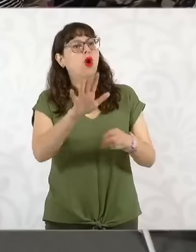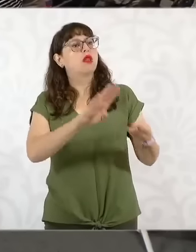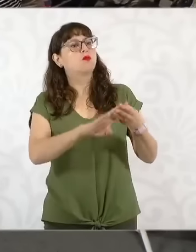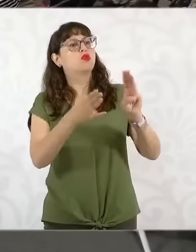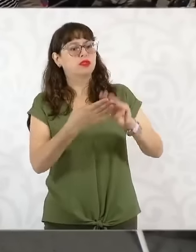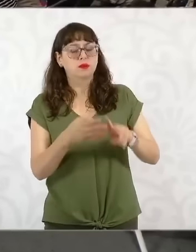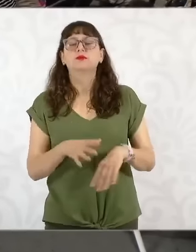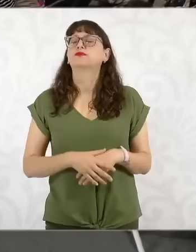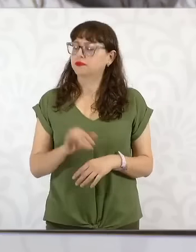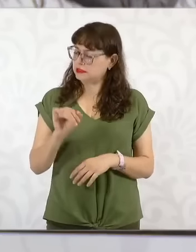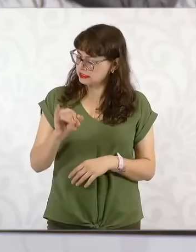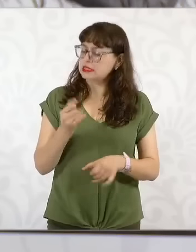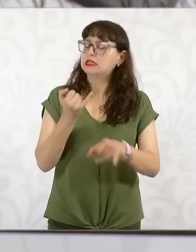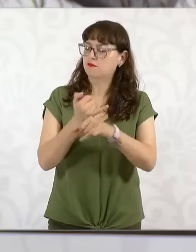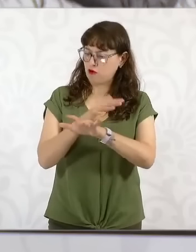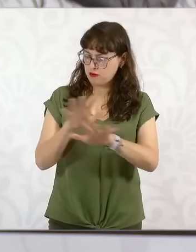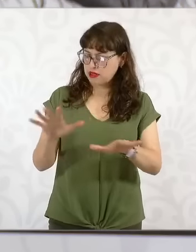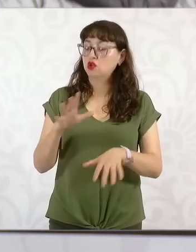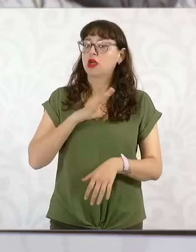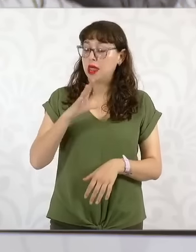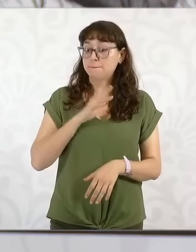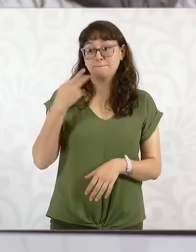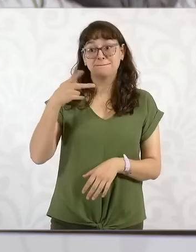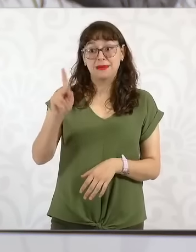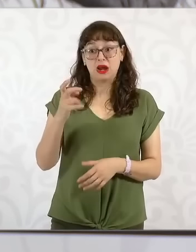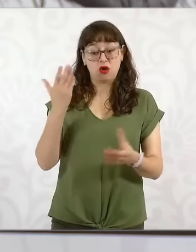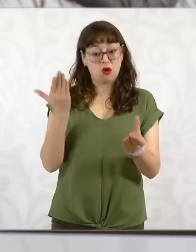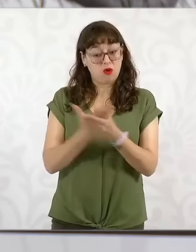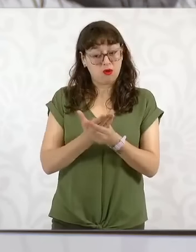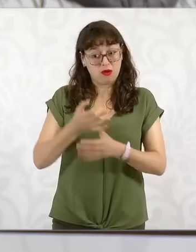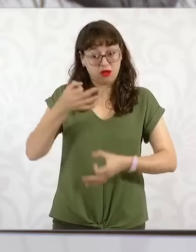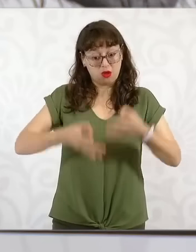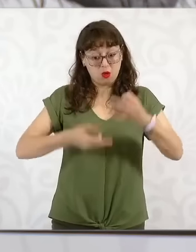va a dar a conocer más adelante la fiscalía. Ya lo estamos integrando ahora con la detención de ayer.